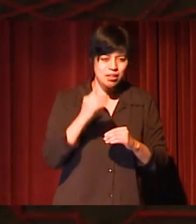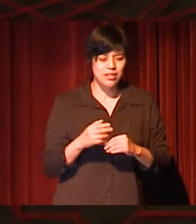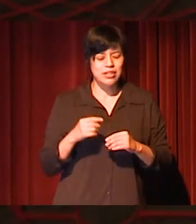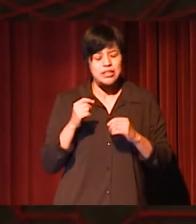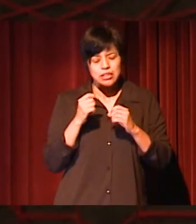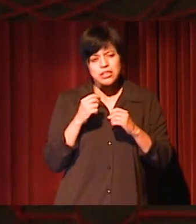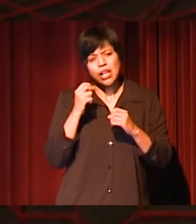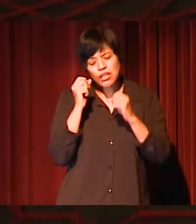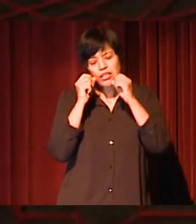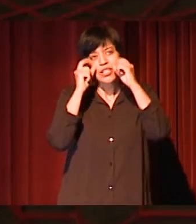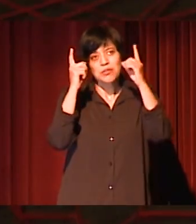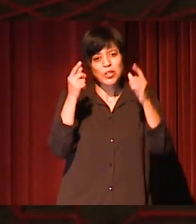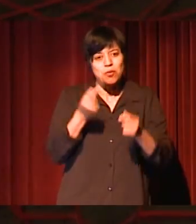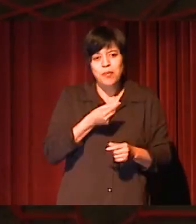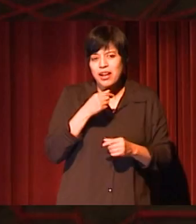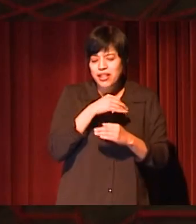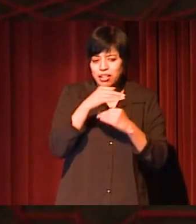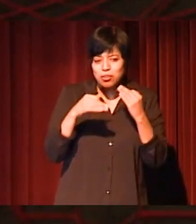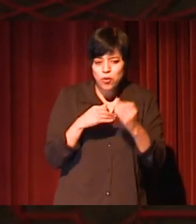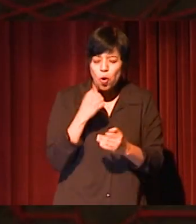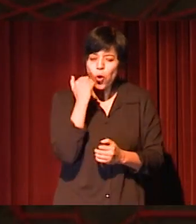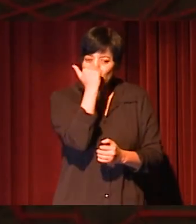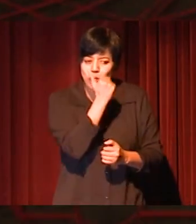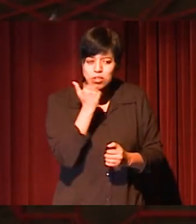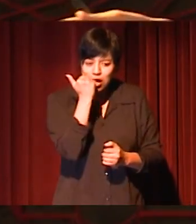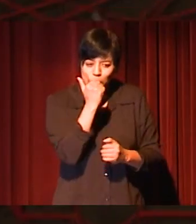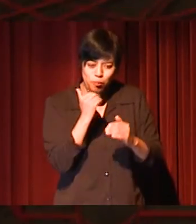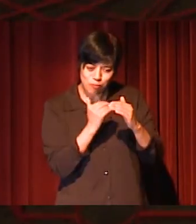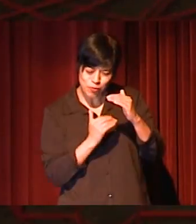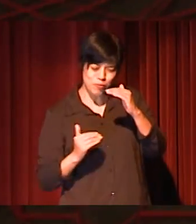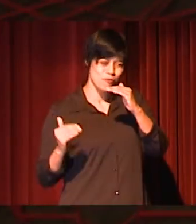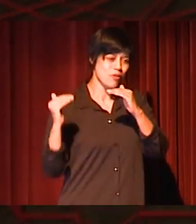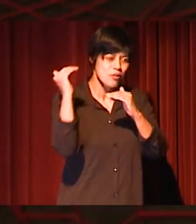Para que ellas y ellos puedan ser las mejores versiones de sí mismos.